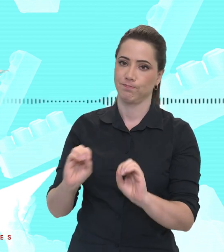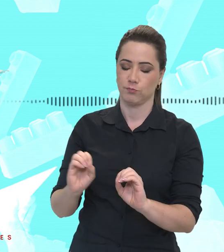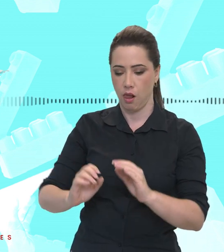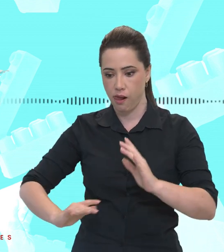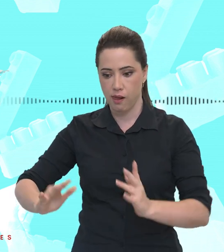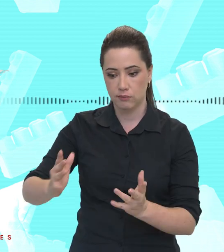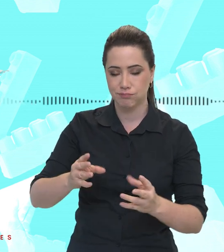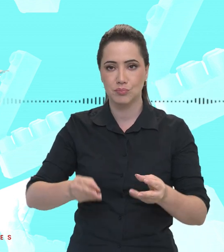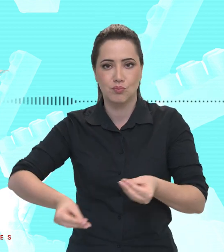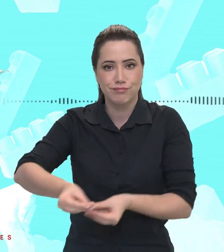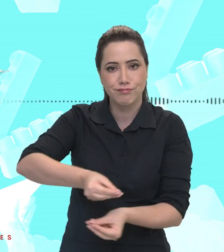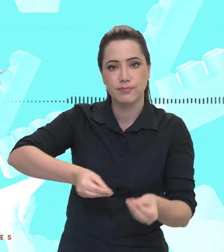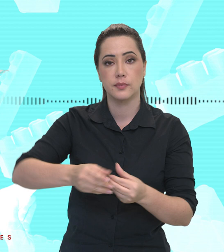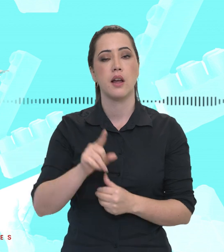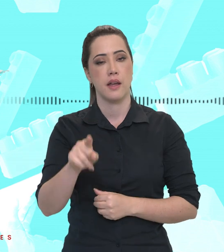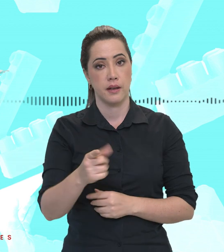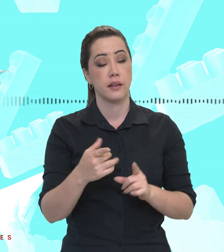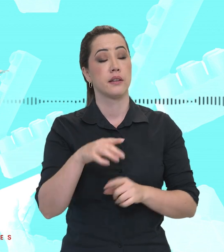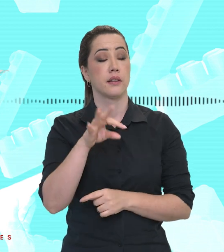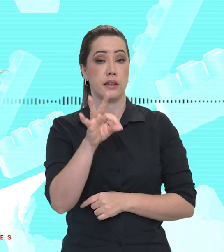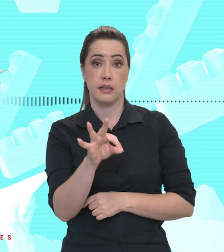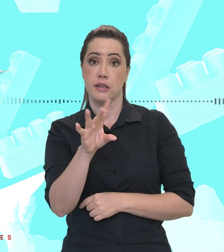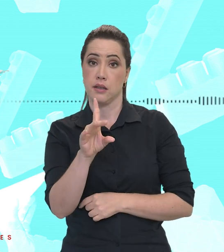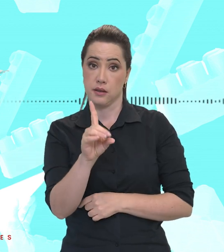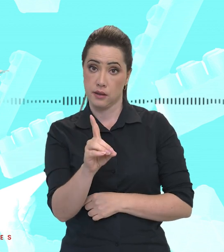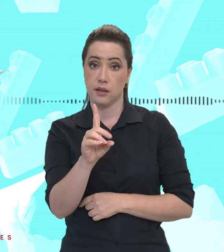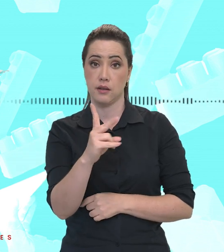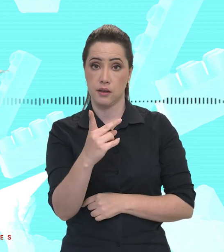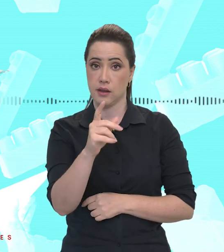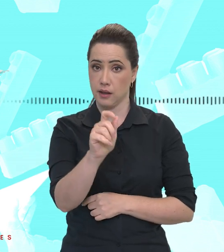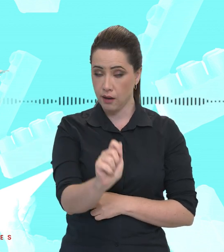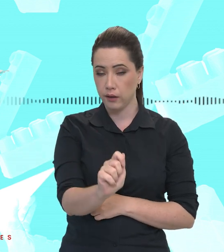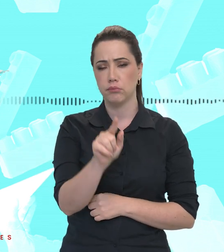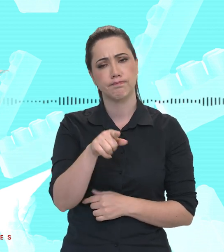[Leyberson] Alana tem Transtorno do Déficit de Atenção e Hiperatividade (TDAH). Esse